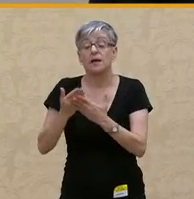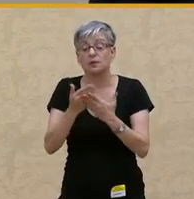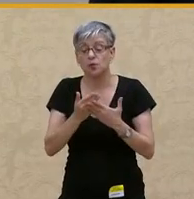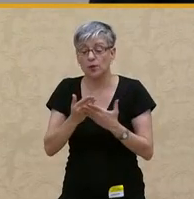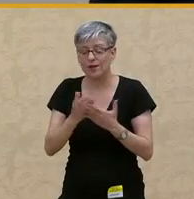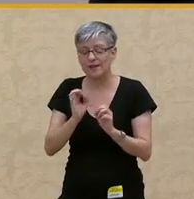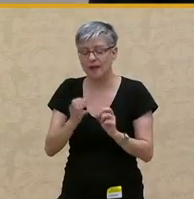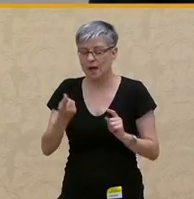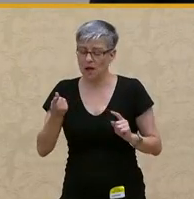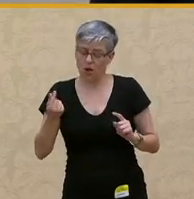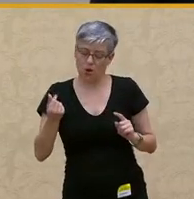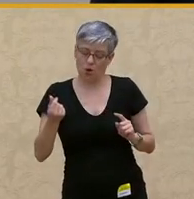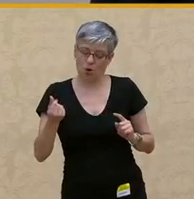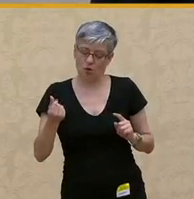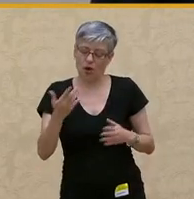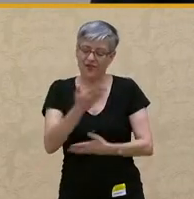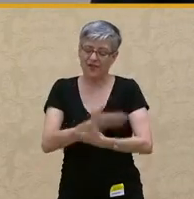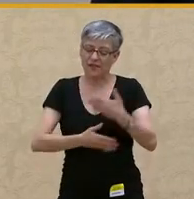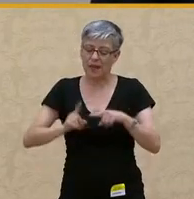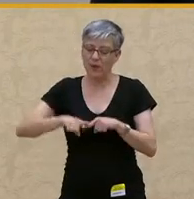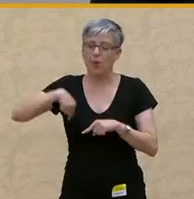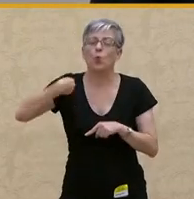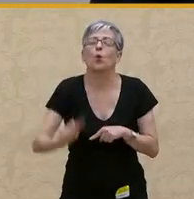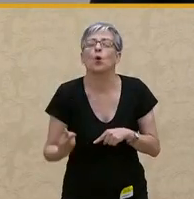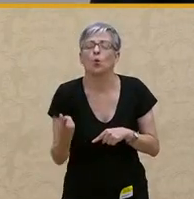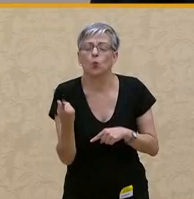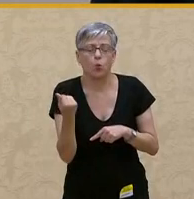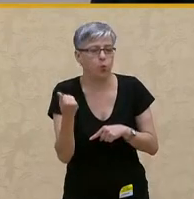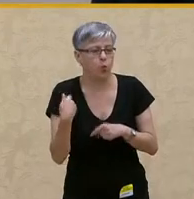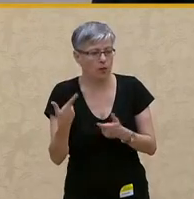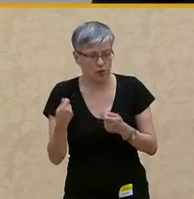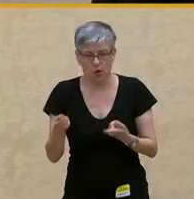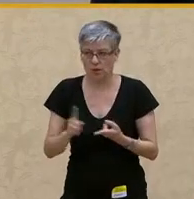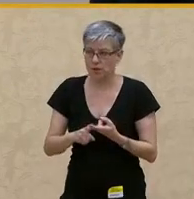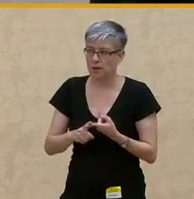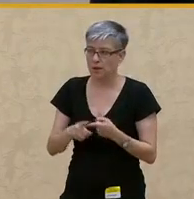costes sobrevenidos de la discapacidad. Sería seguramente una enorme sorpresa para todos.